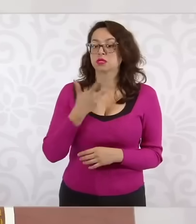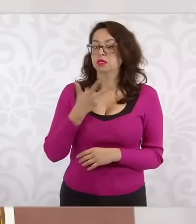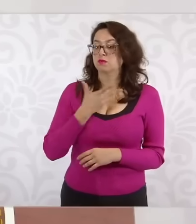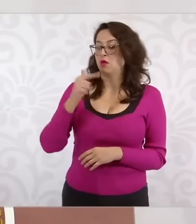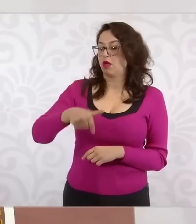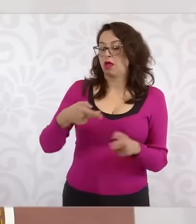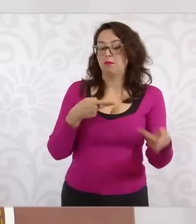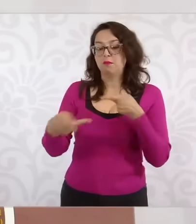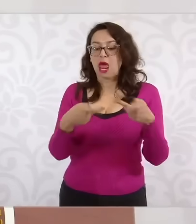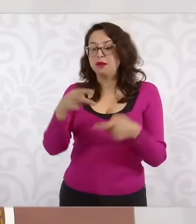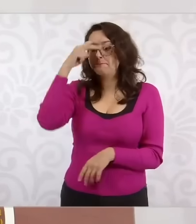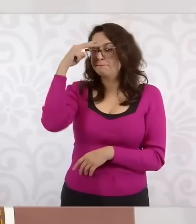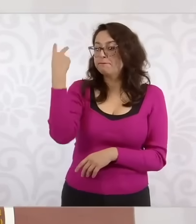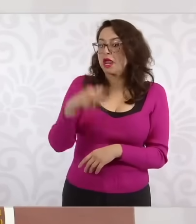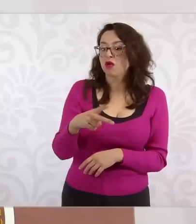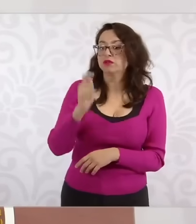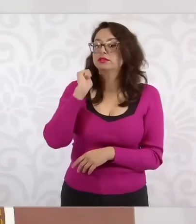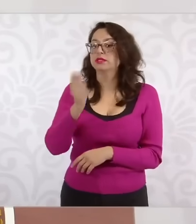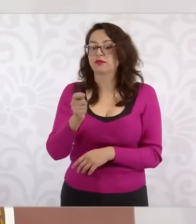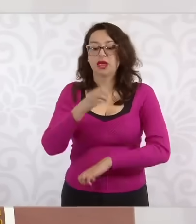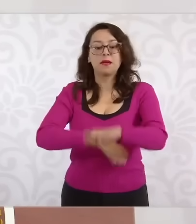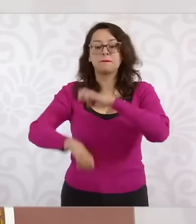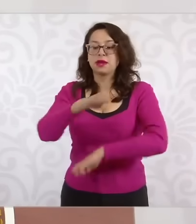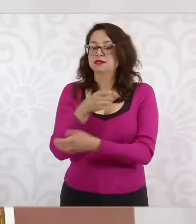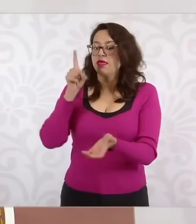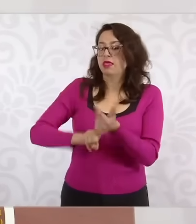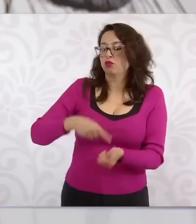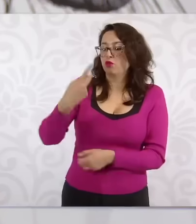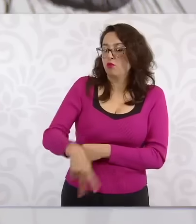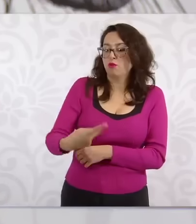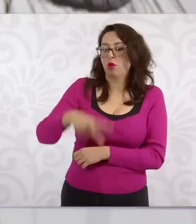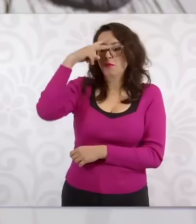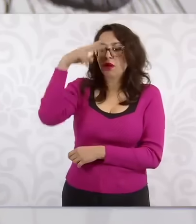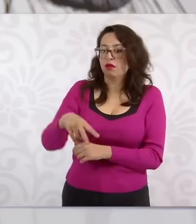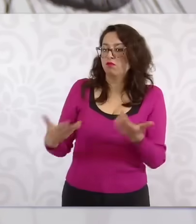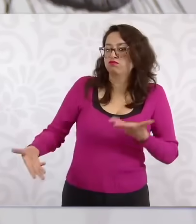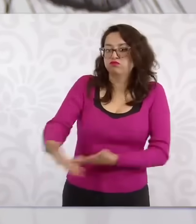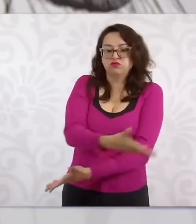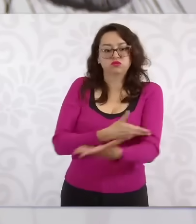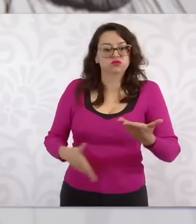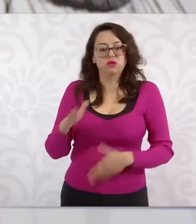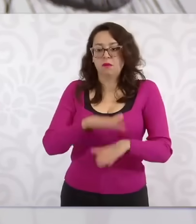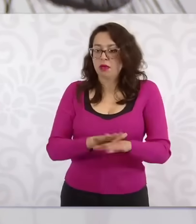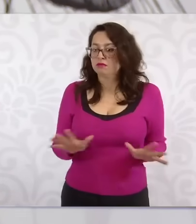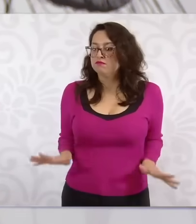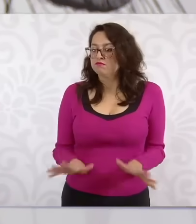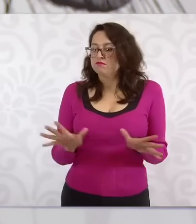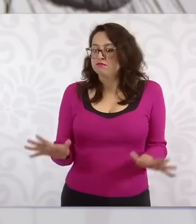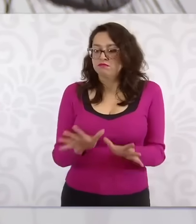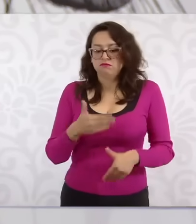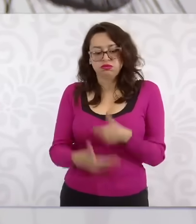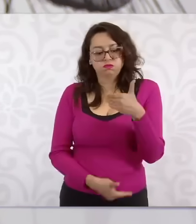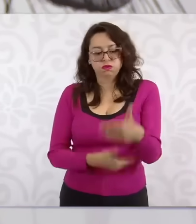que significa fortalecer el mercado interno y la producción nacional. Y vamos avanzando en